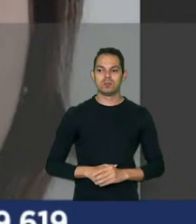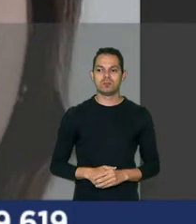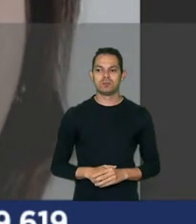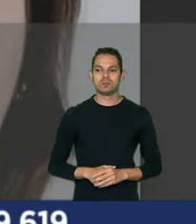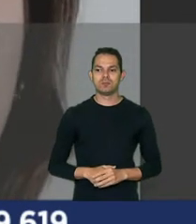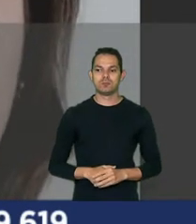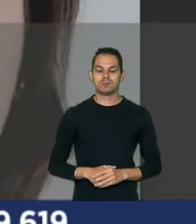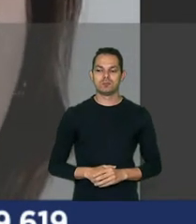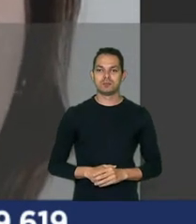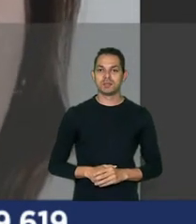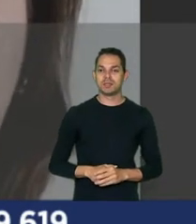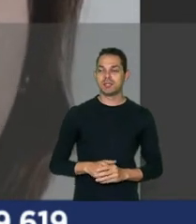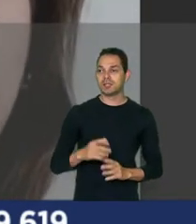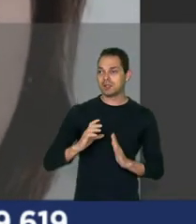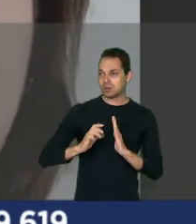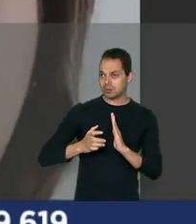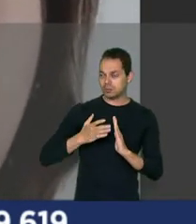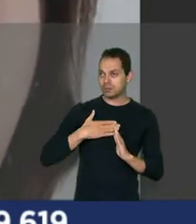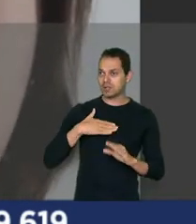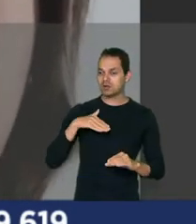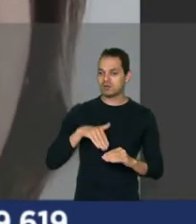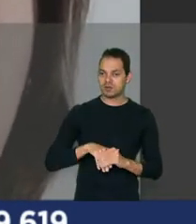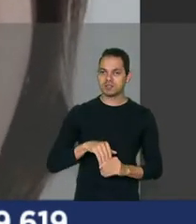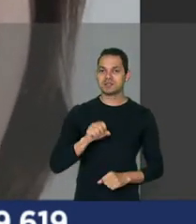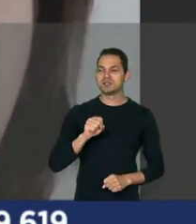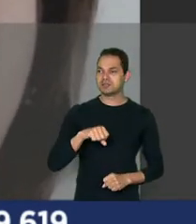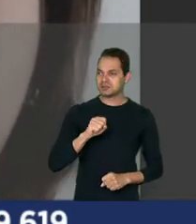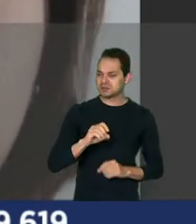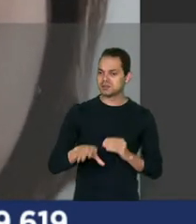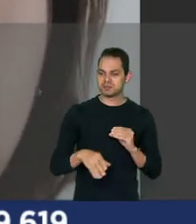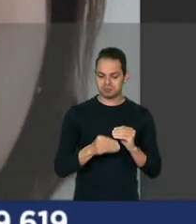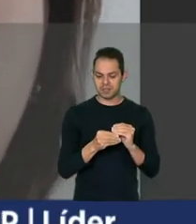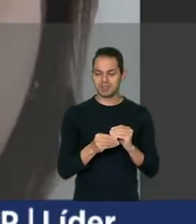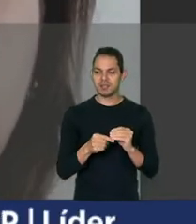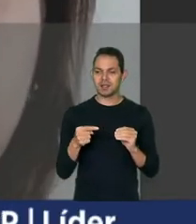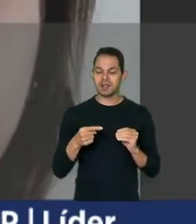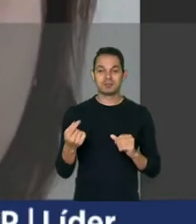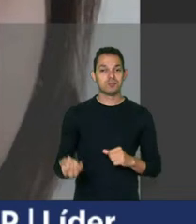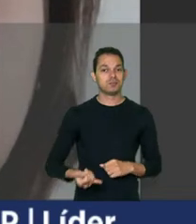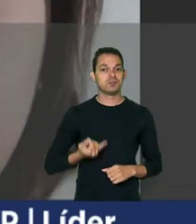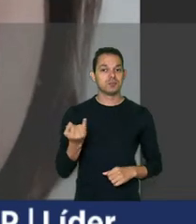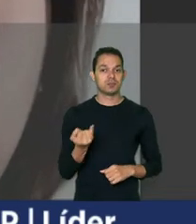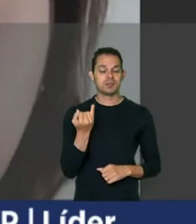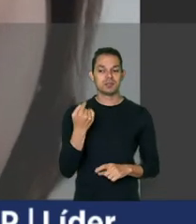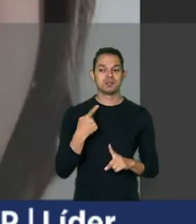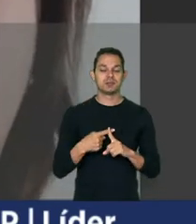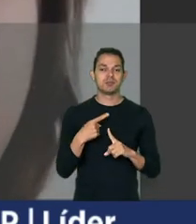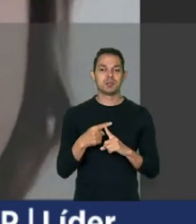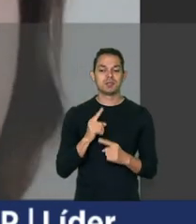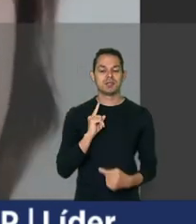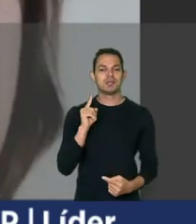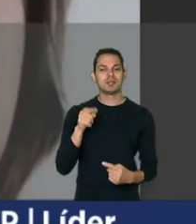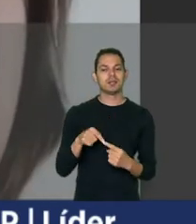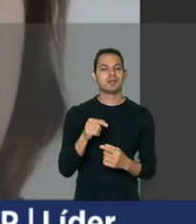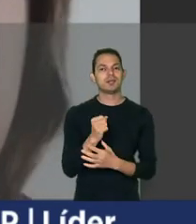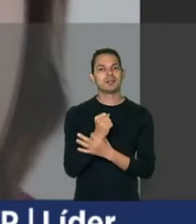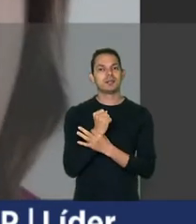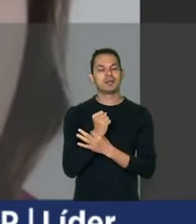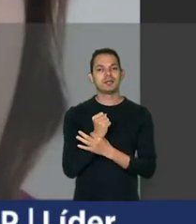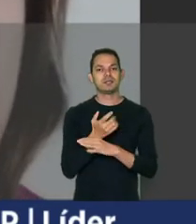ORIENTA -- NÃO. [DEPUTADA]: O PSOL, PRESIDENTE, ORIENTA SIM É EMENDA, PORQUE ELA É IMPORTANTÍSSIMO, PORQUE VISA GARANTIR A PRESERVAÇÃO